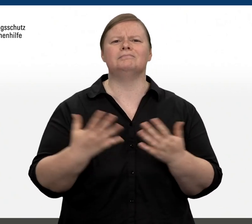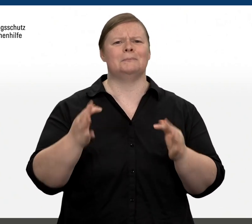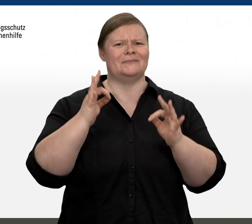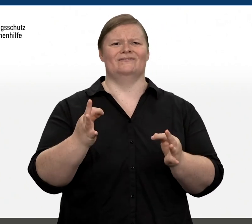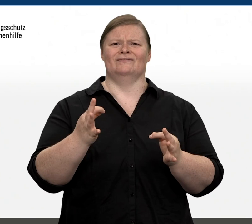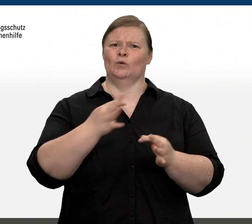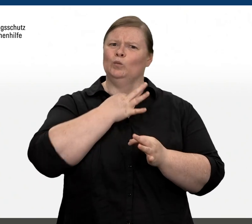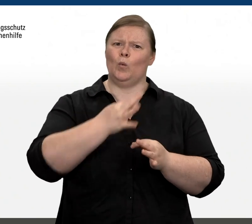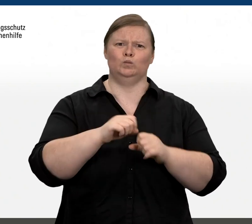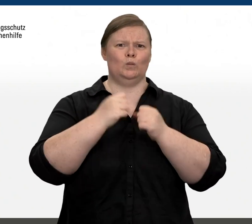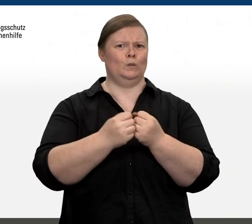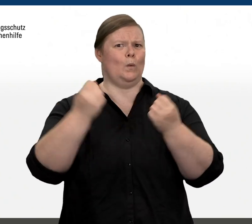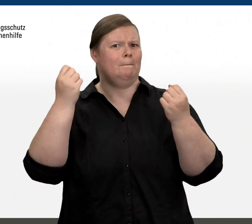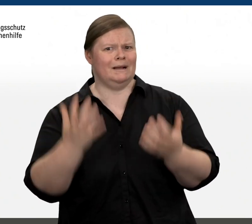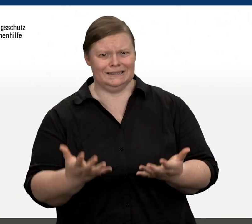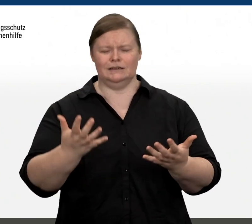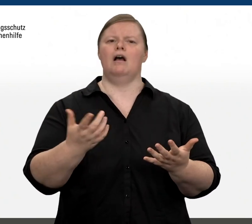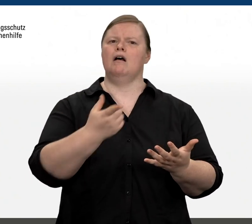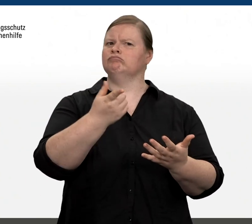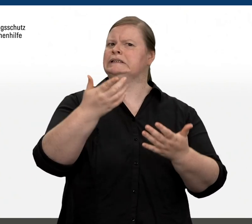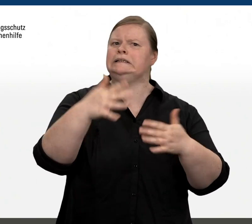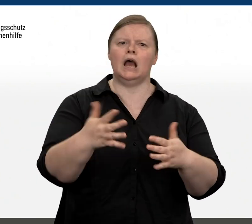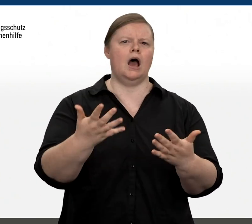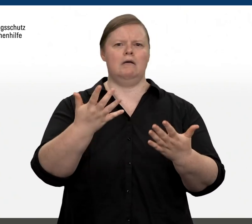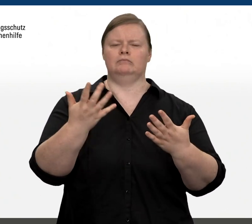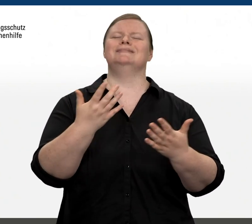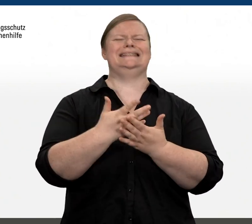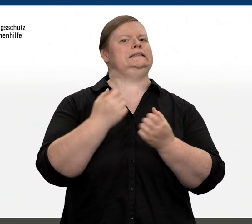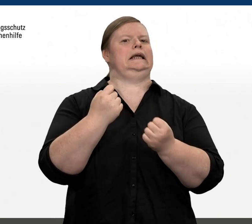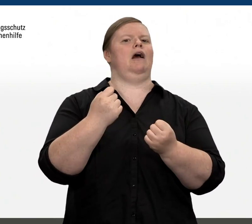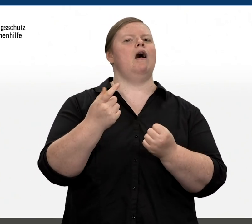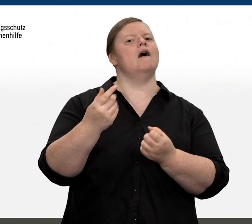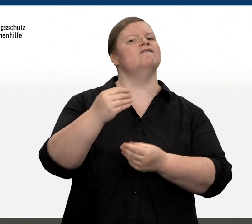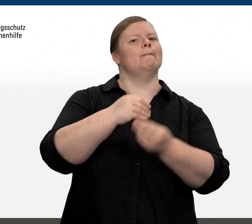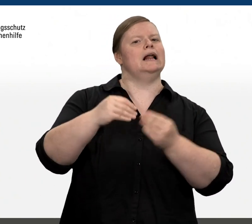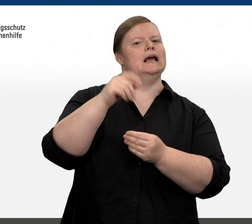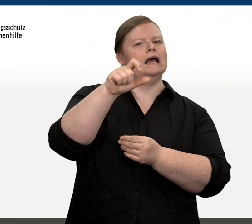Für den Notfall sollten alle Familienmitglieder